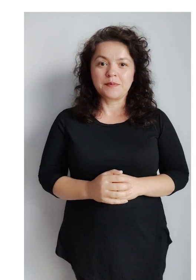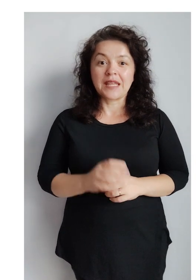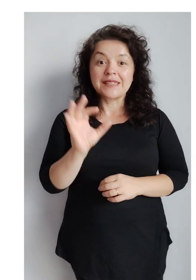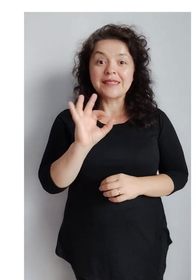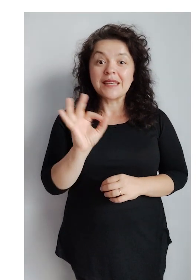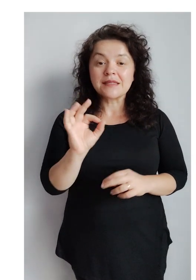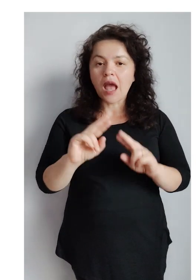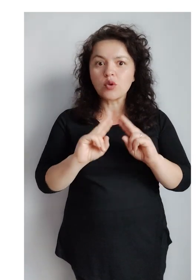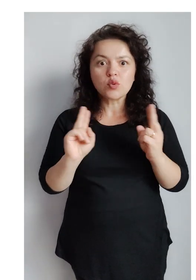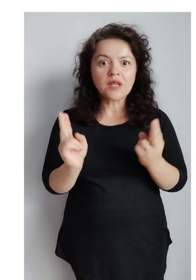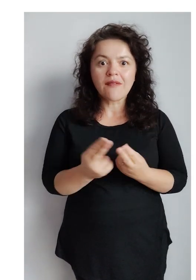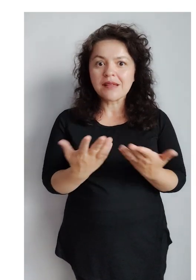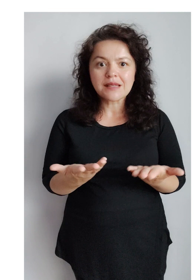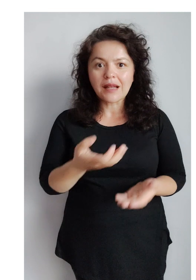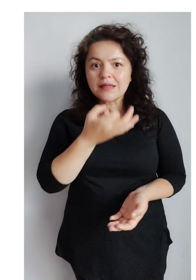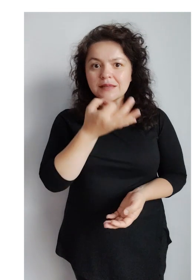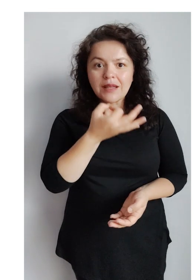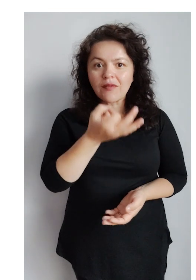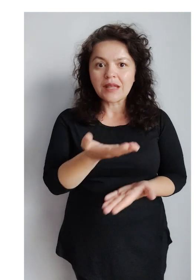D.U. Definiție